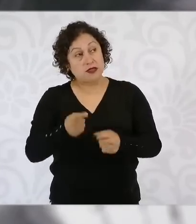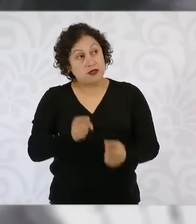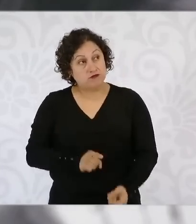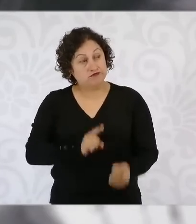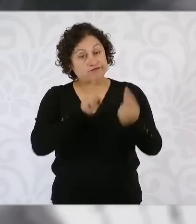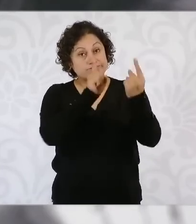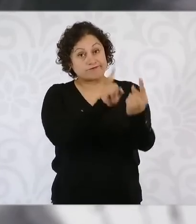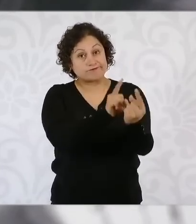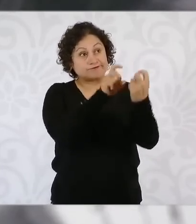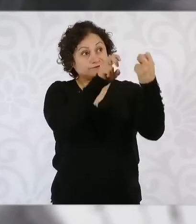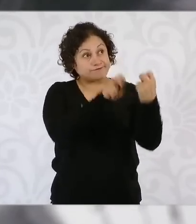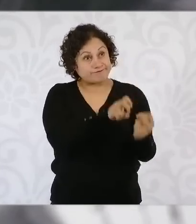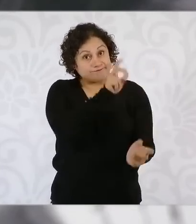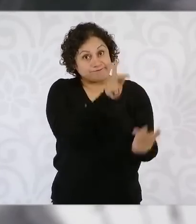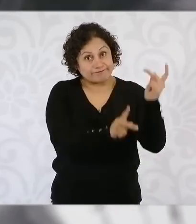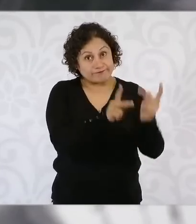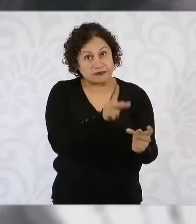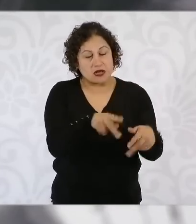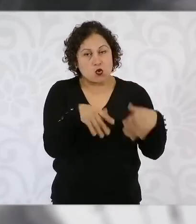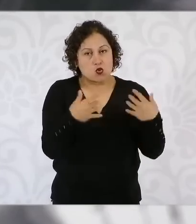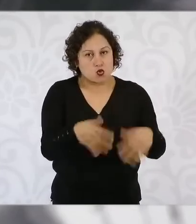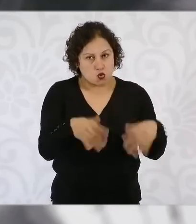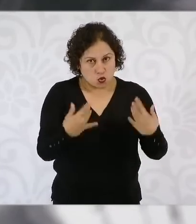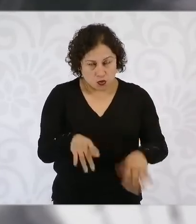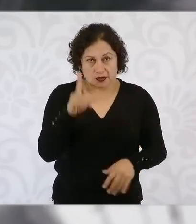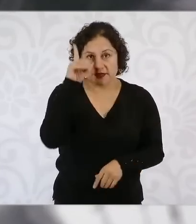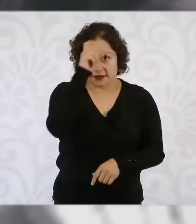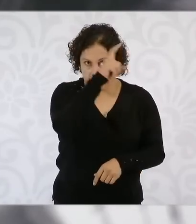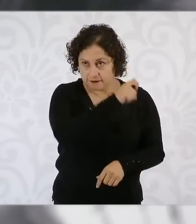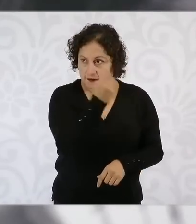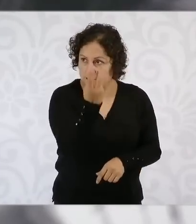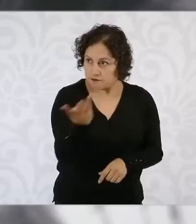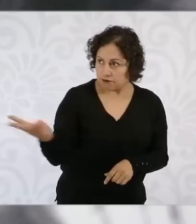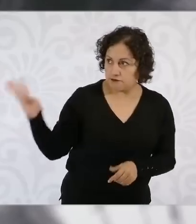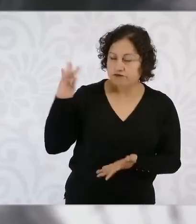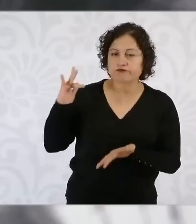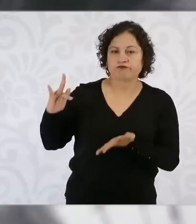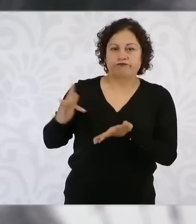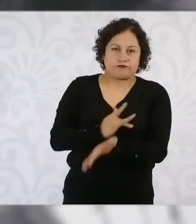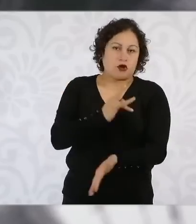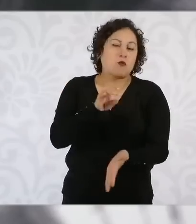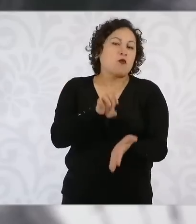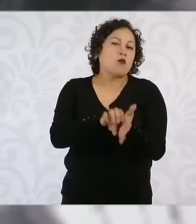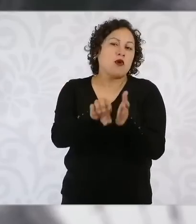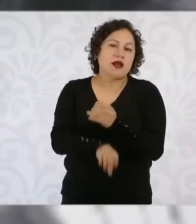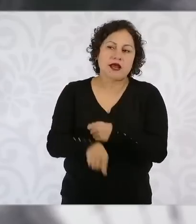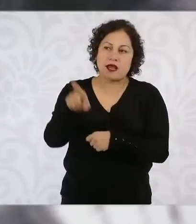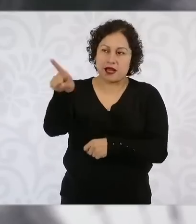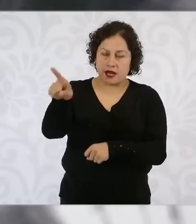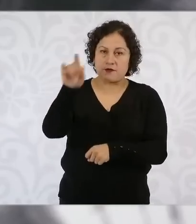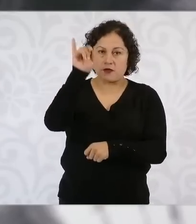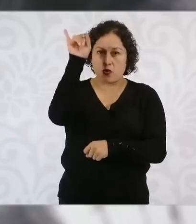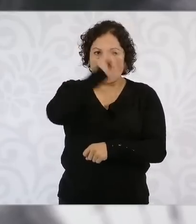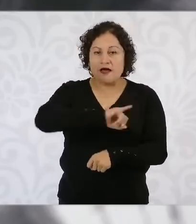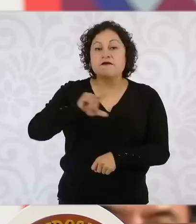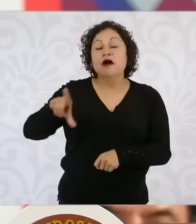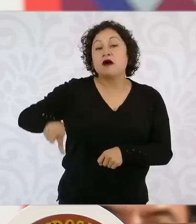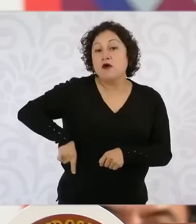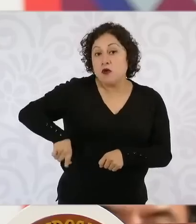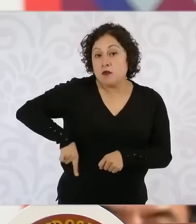31 gobernadores y la jefa de gobierno salió eh eh la mayoría de la cámara de diputados